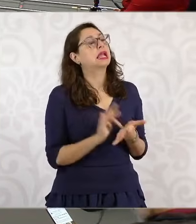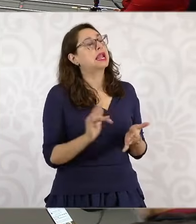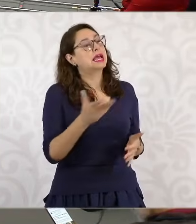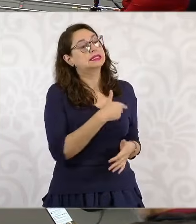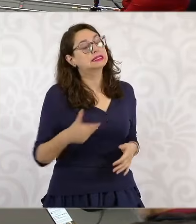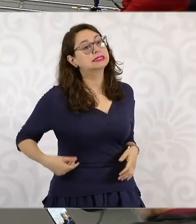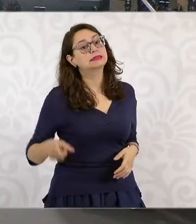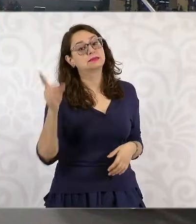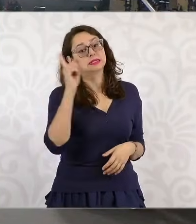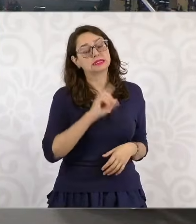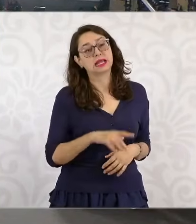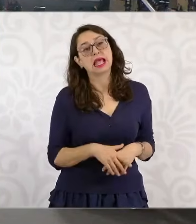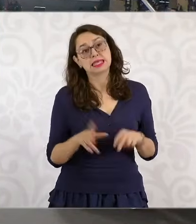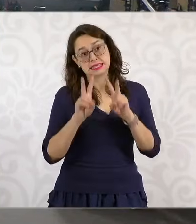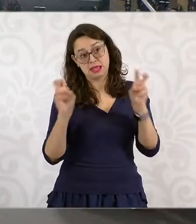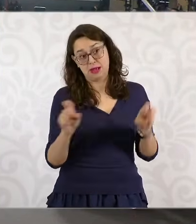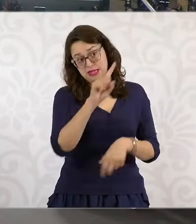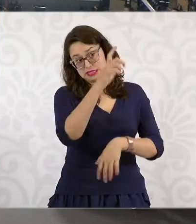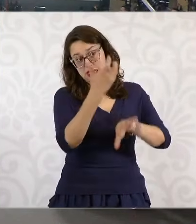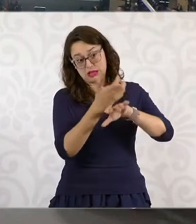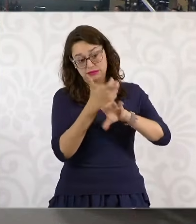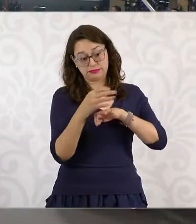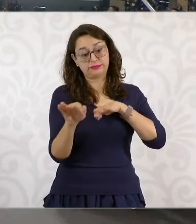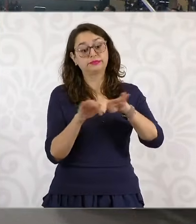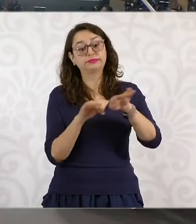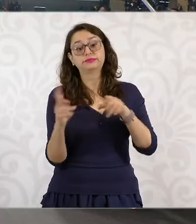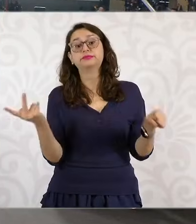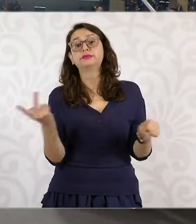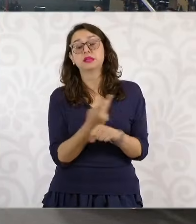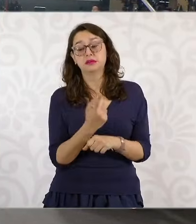trabajo con Estados Unidos, preguntarles sobre el tráfico de armas. En una reciente entrevista